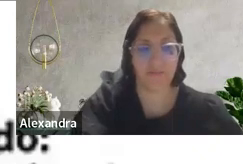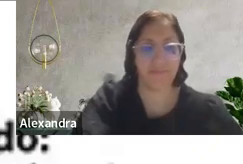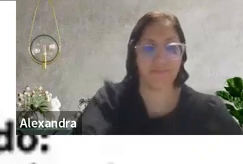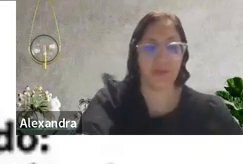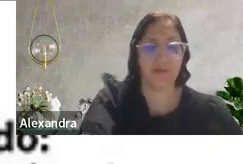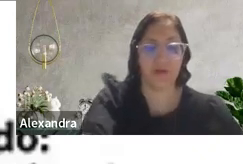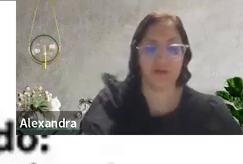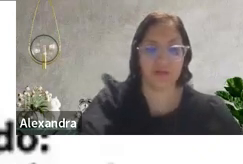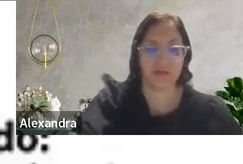Y es.